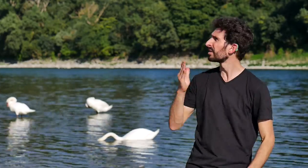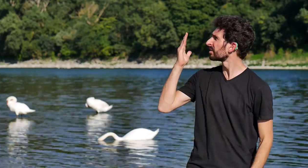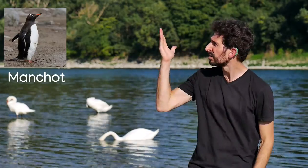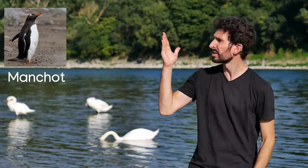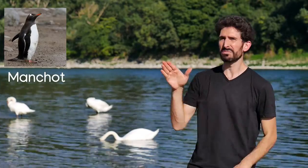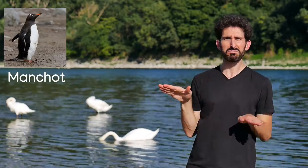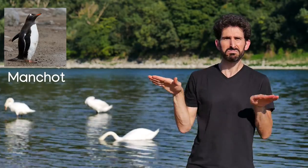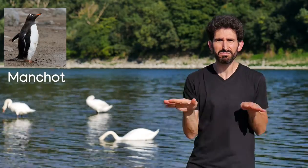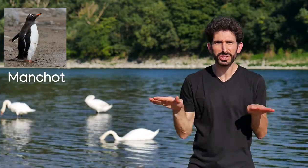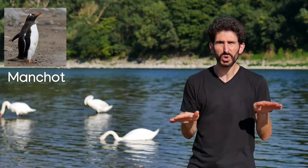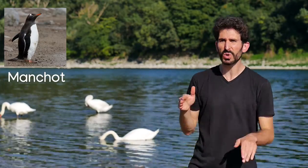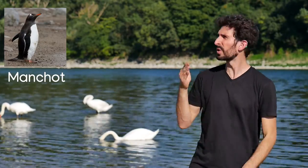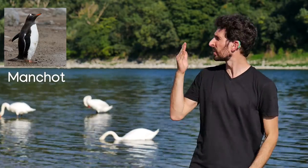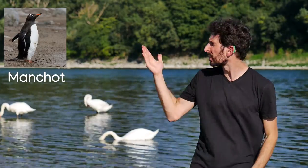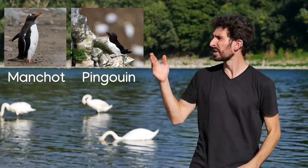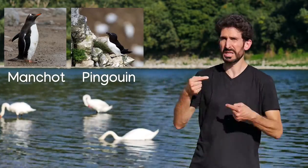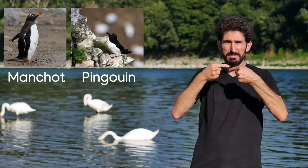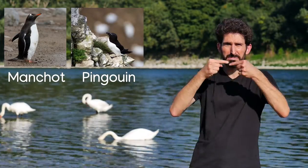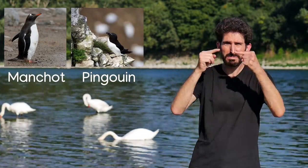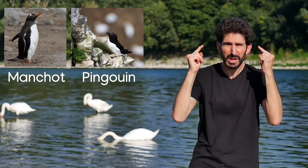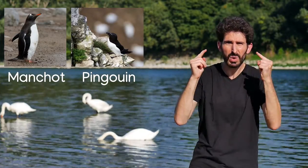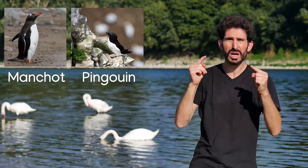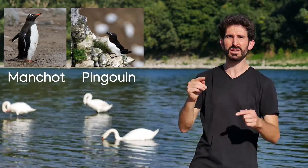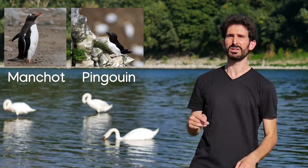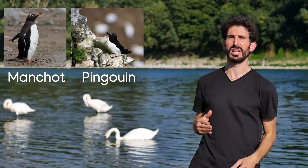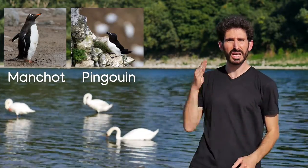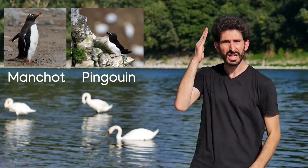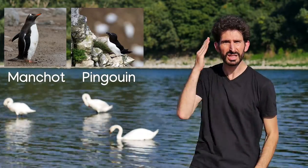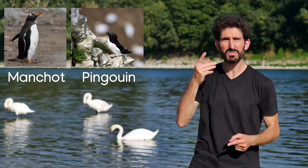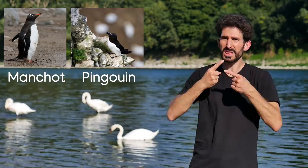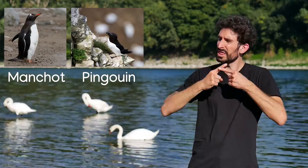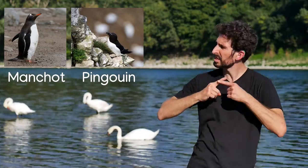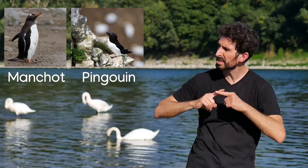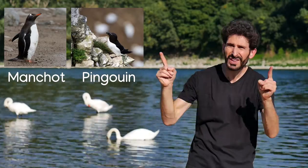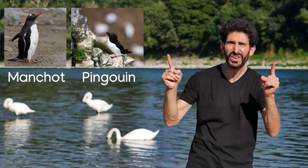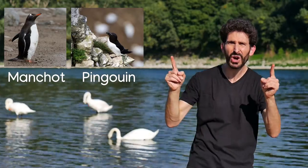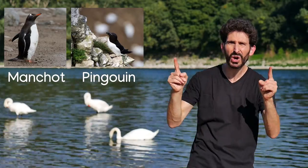Le manchot et le pingouin sont des animaux différents.